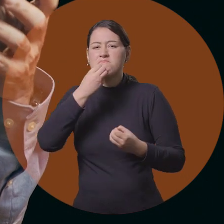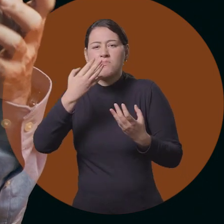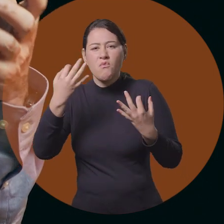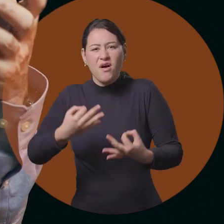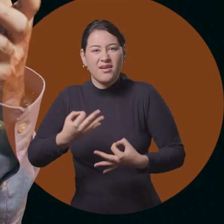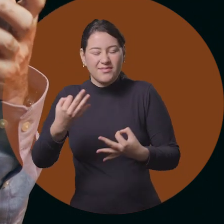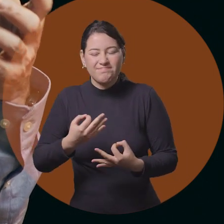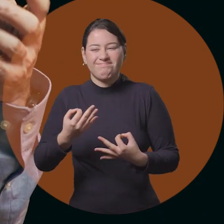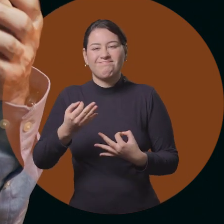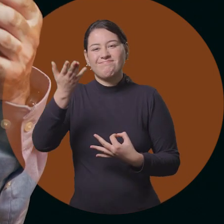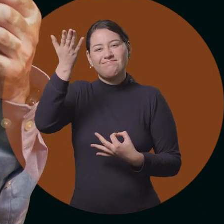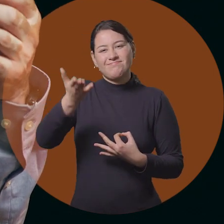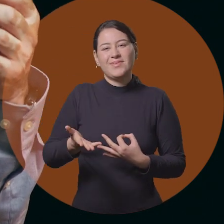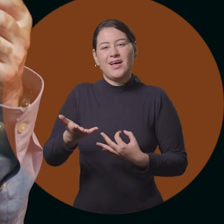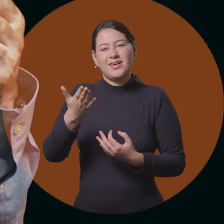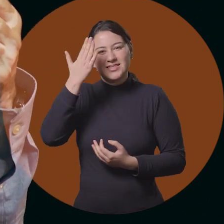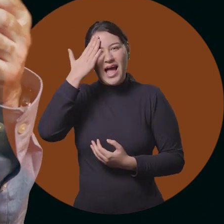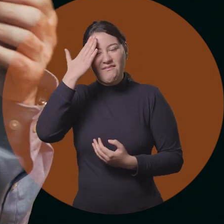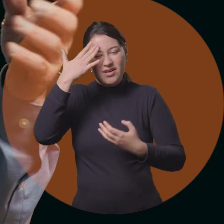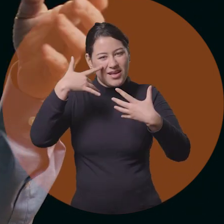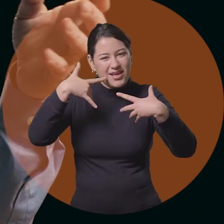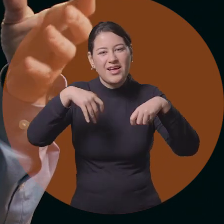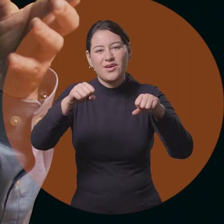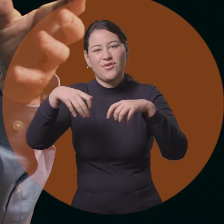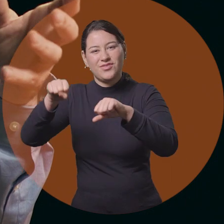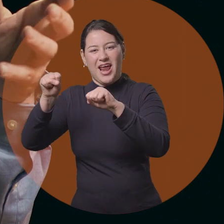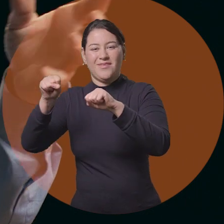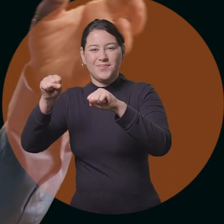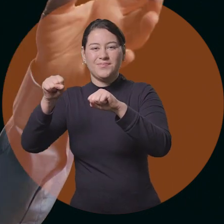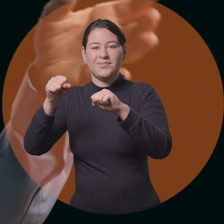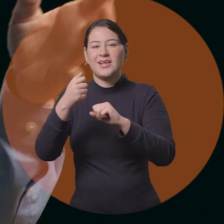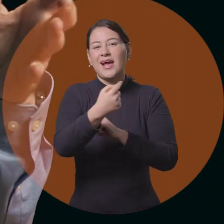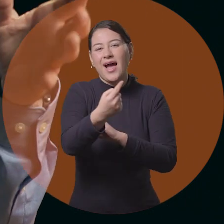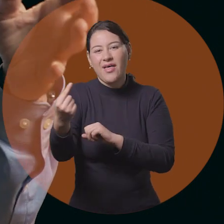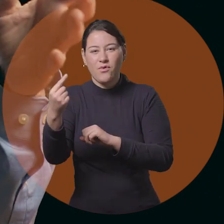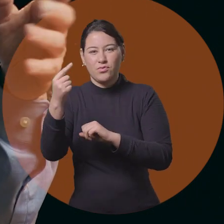Y bueno, es el que sabe encontrar cada talento de cada uno.